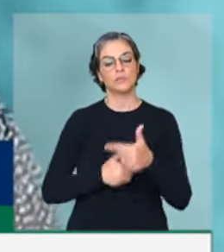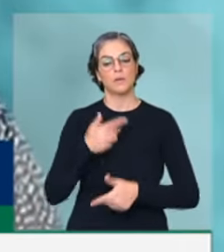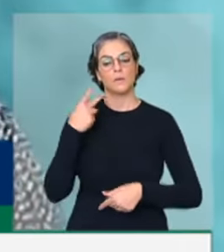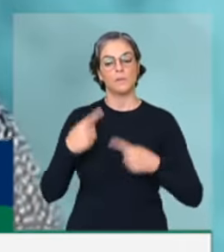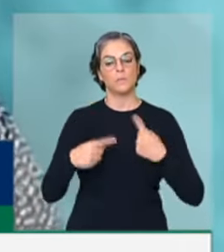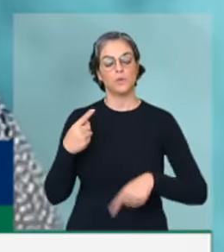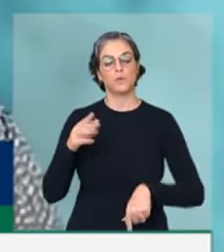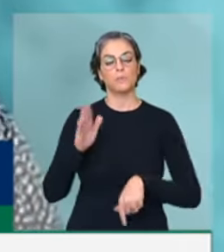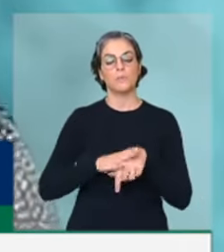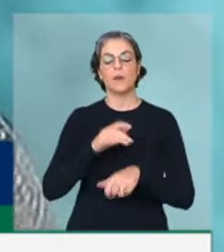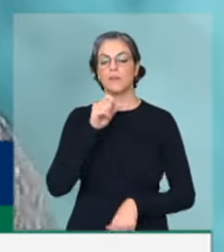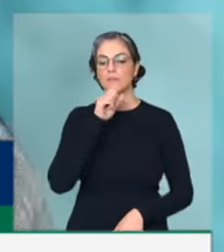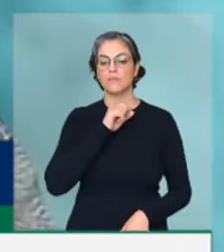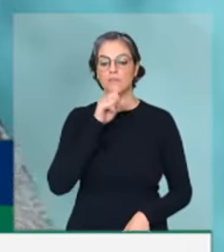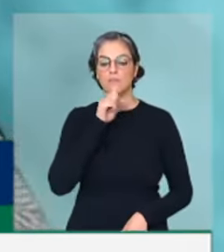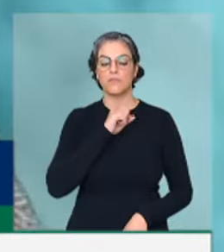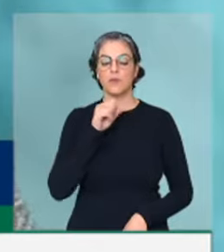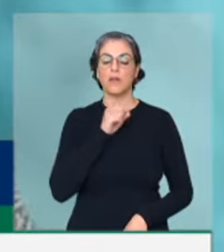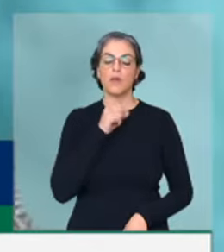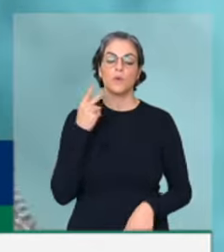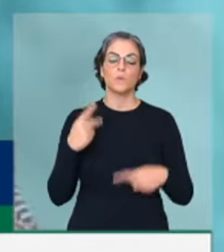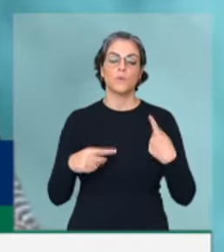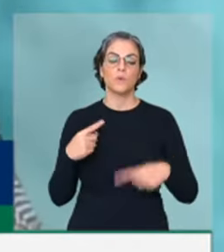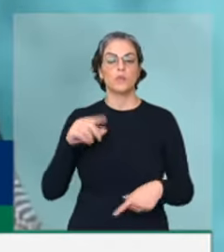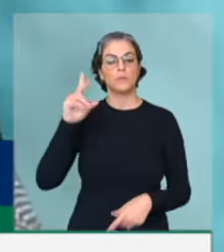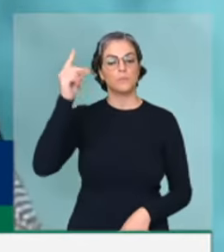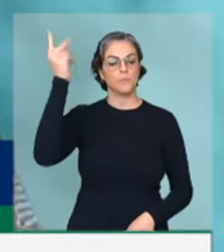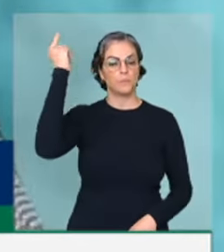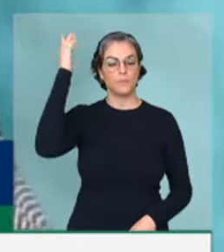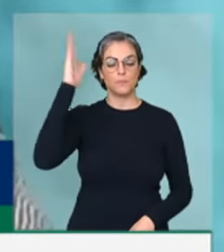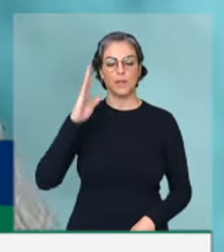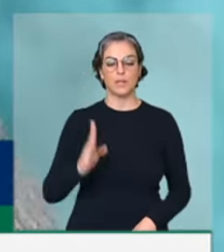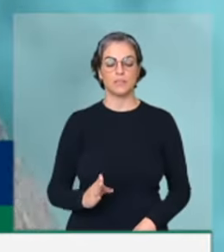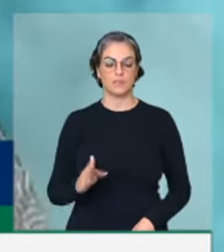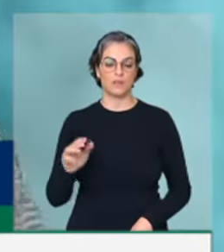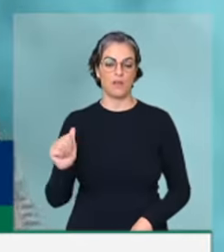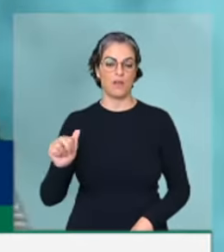BRASIL. AROLDO LIMA VENCEU MUITAS BATALHAS, VENCEU A QUEDA DA LAPA EM 1976. NUMA